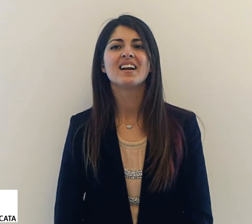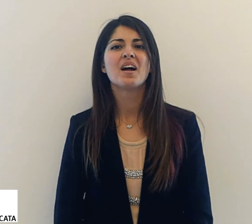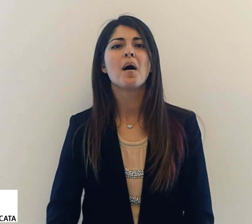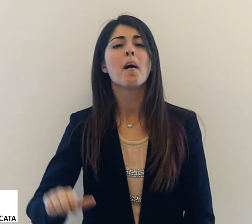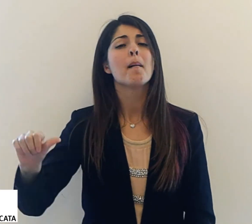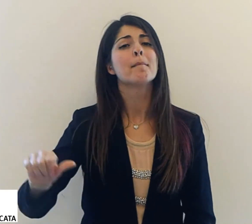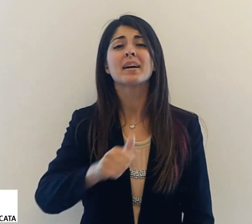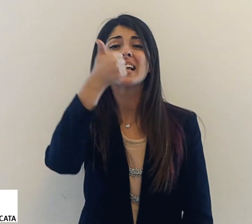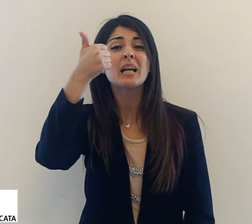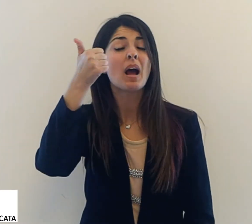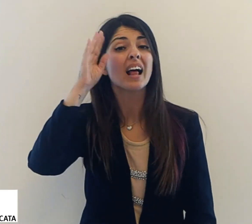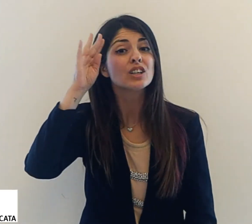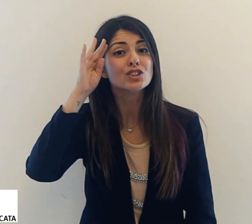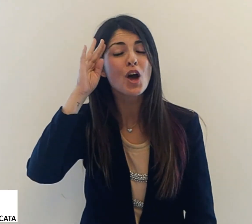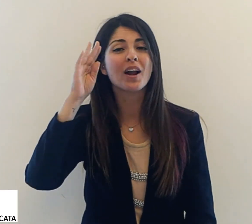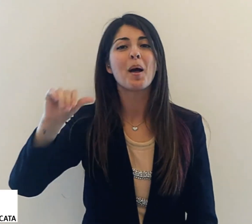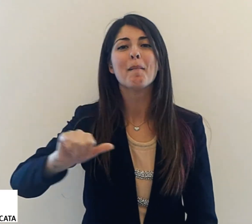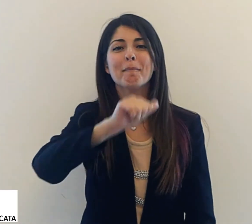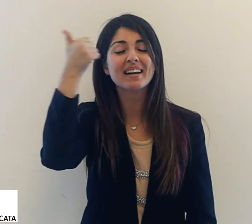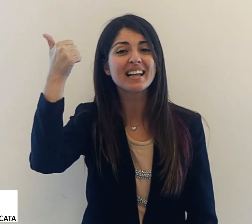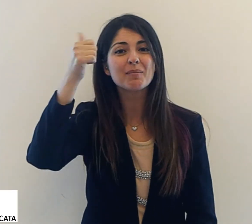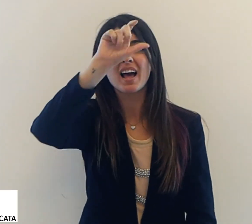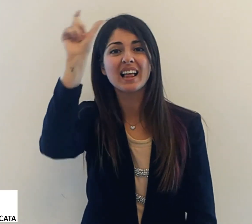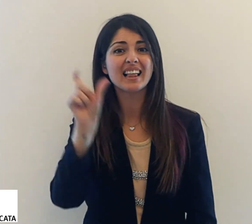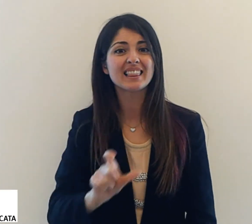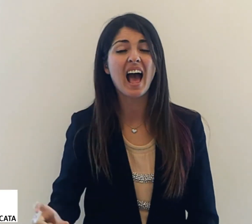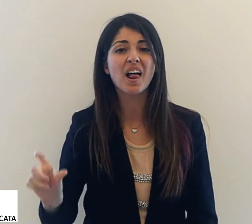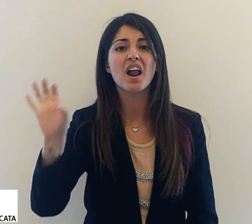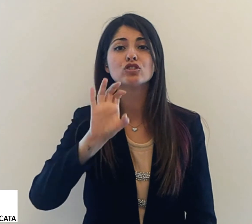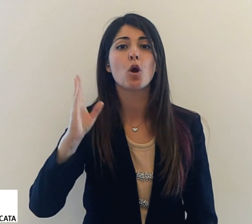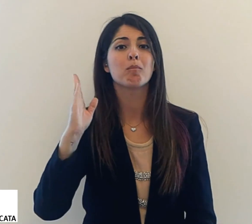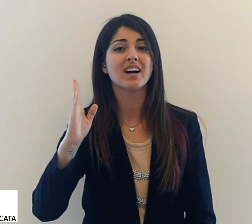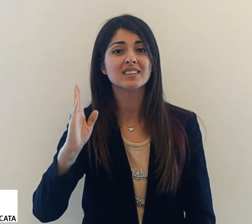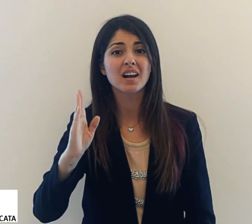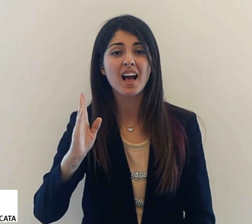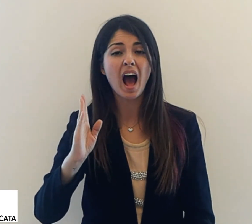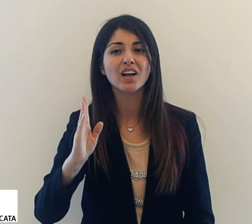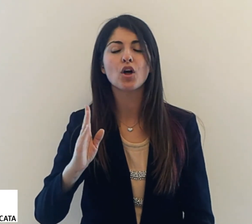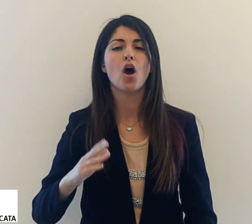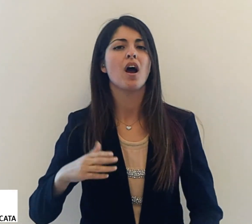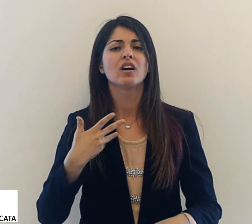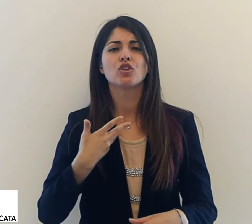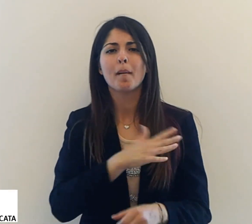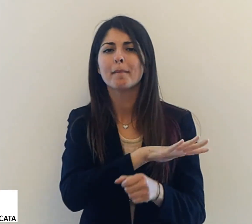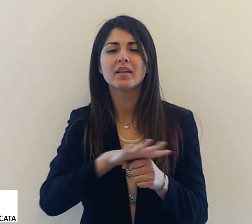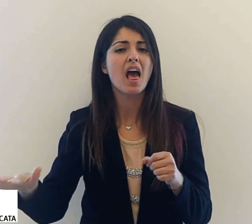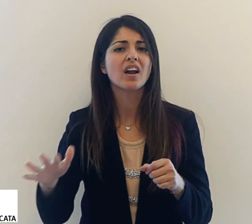Ricordiamoci che in Italia la regione Basilicata è la prima regione